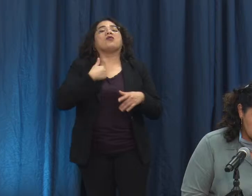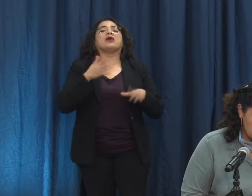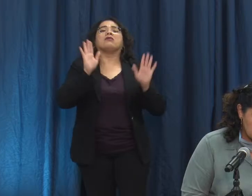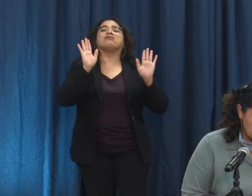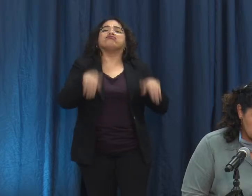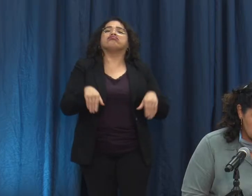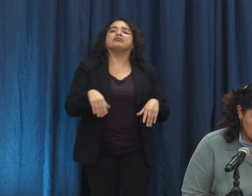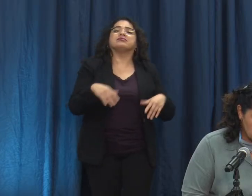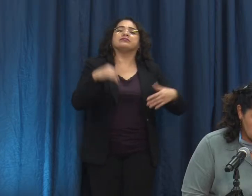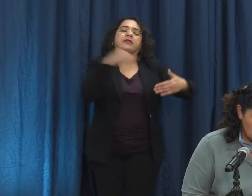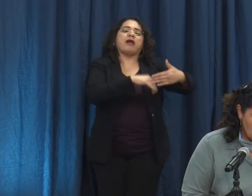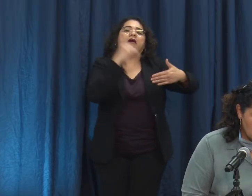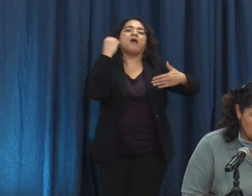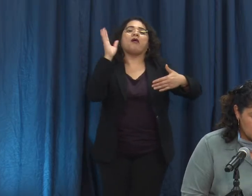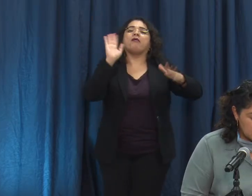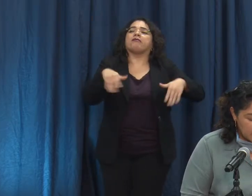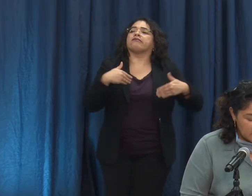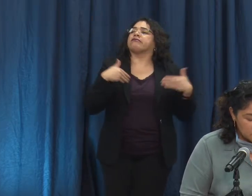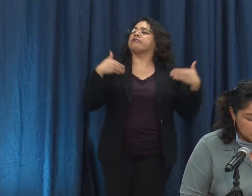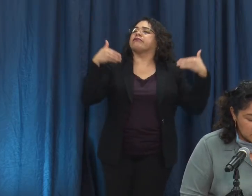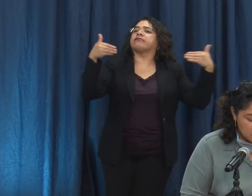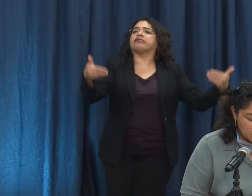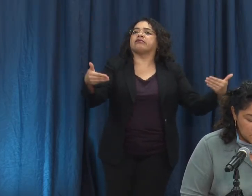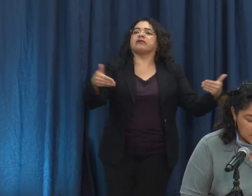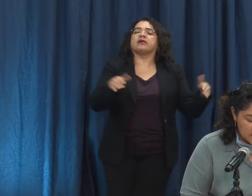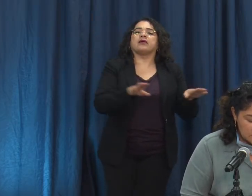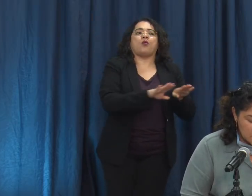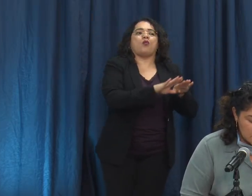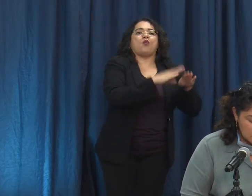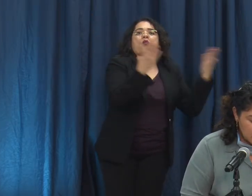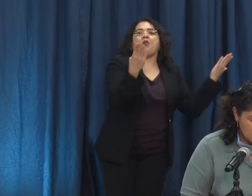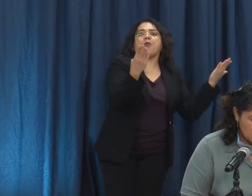demasiado Sprunt o cuando fishy a Lay's pussy Aaron FINA las medidas prevent